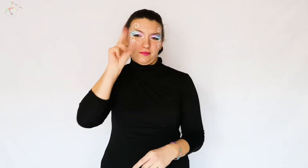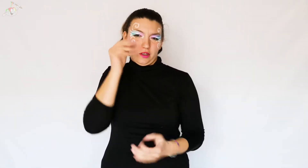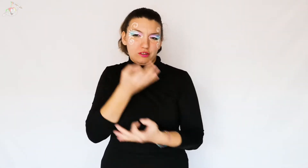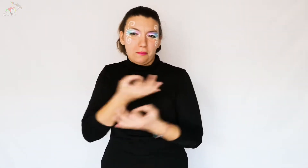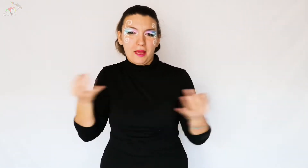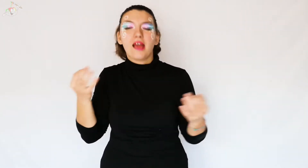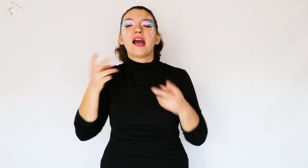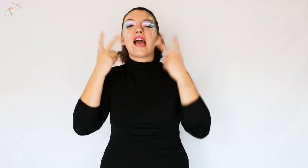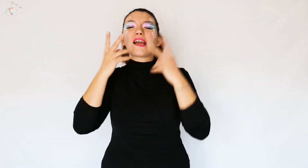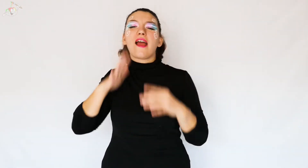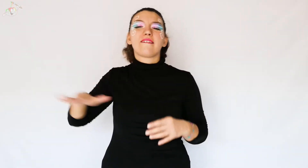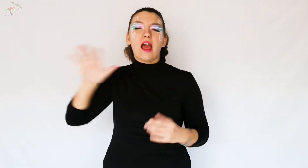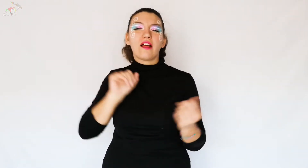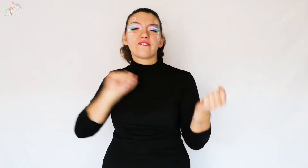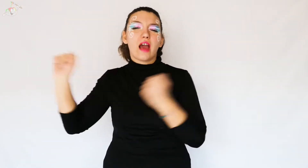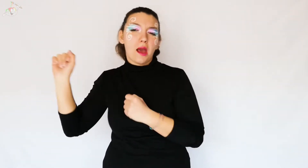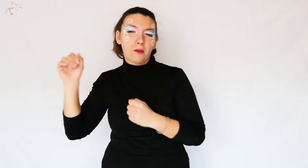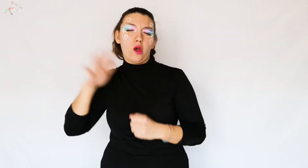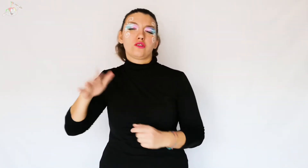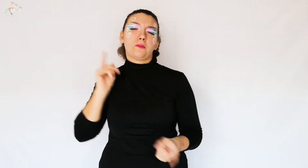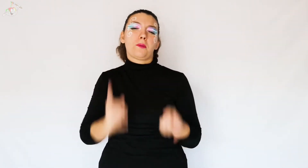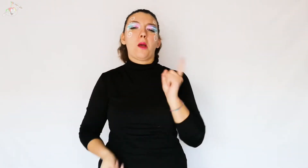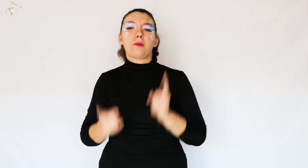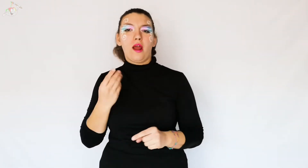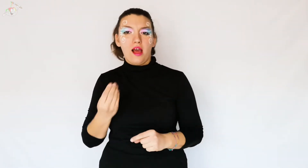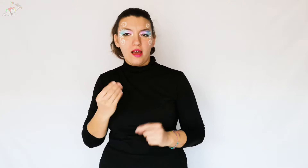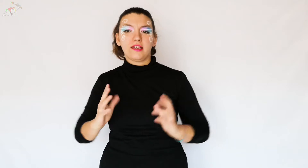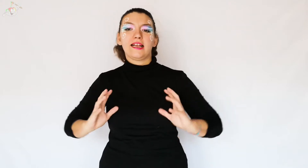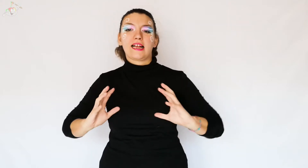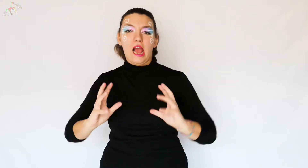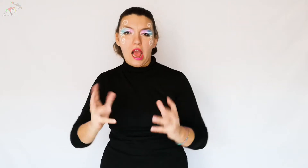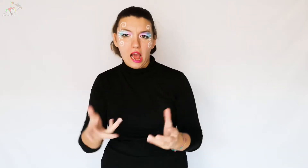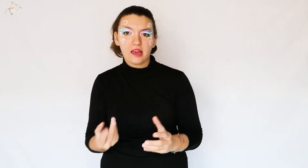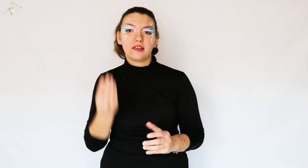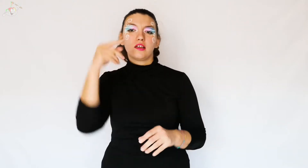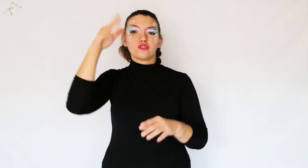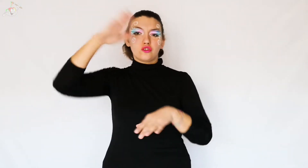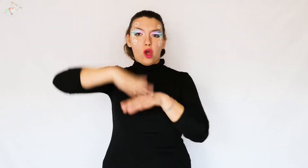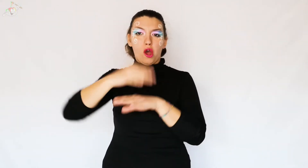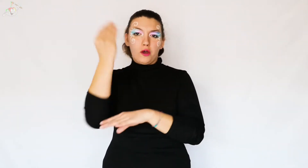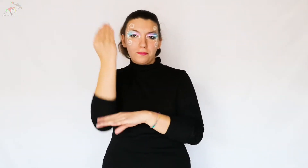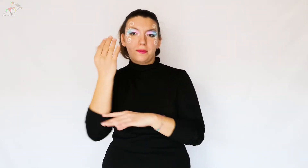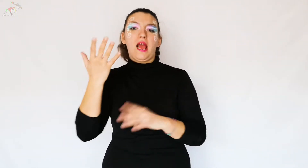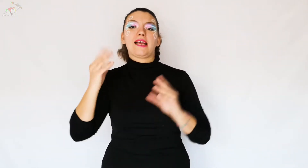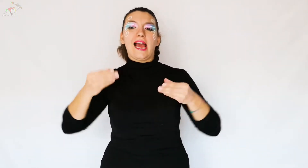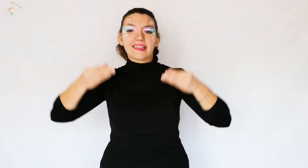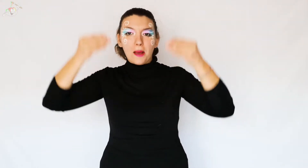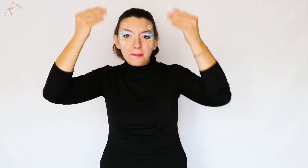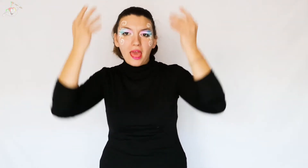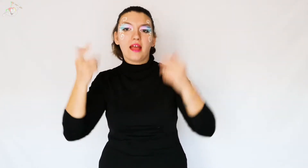Sappiamo che le cose più note del Carnevale sono i carri di cartapesta,